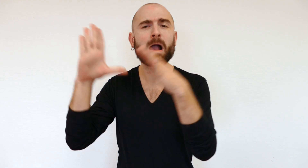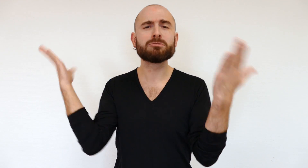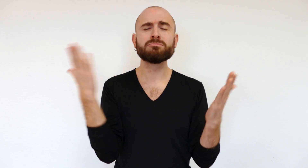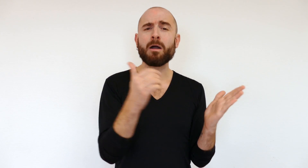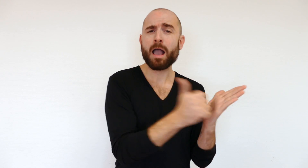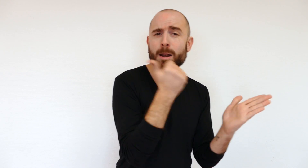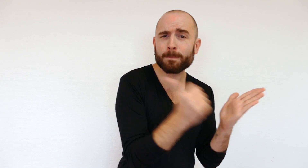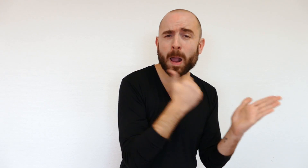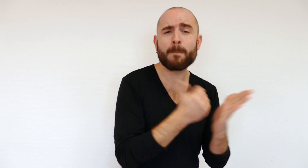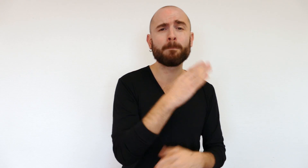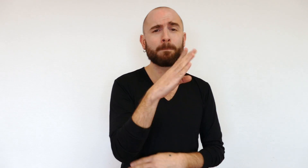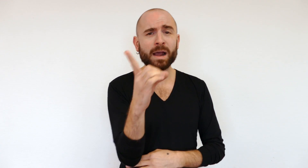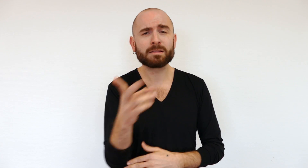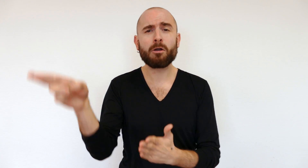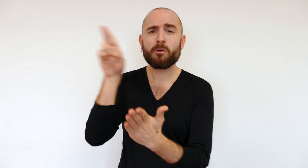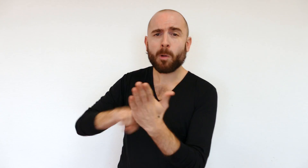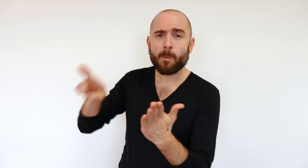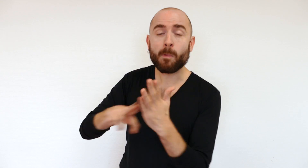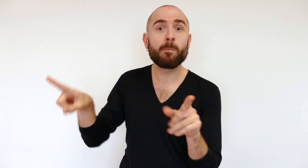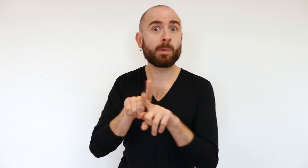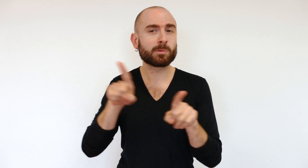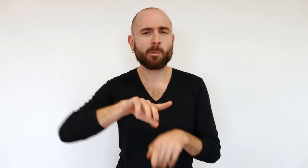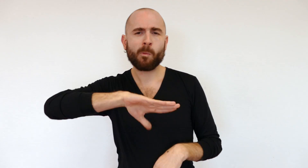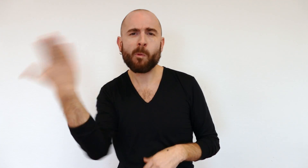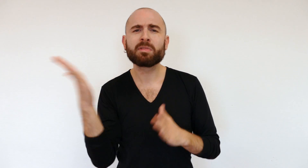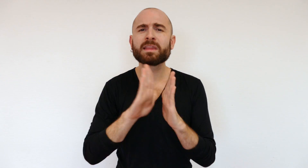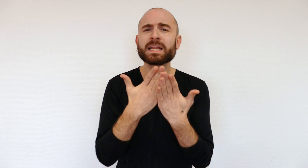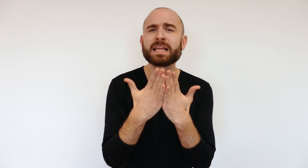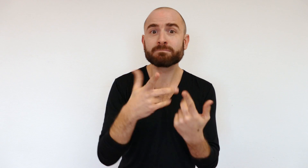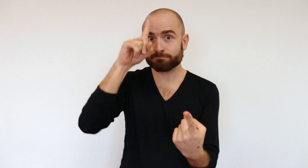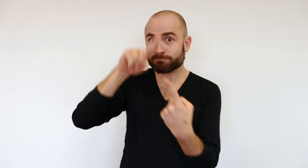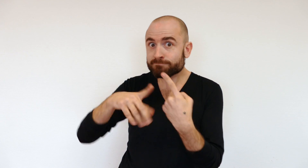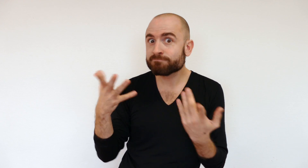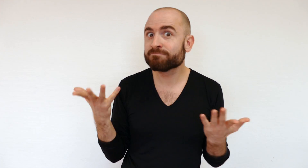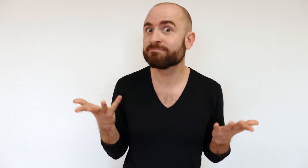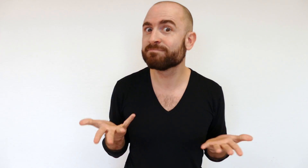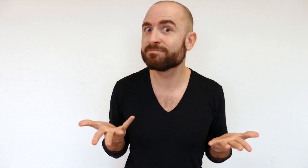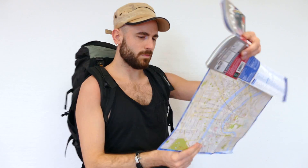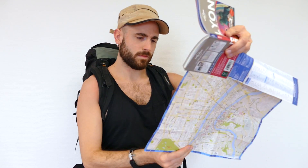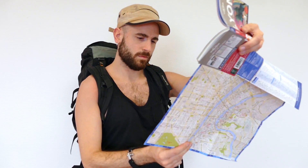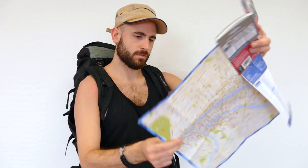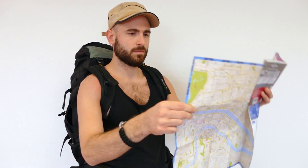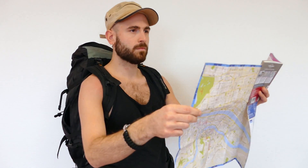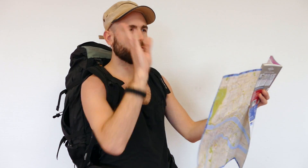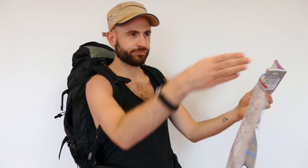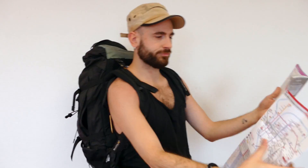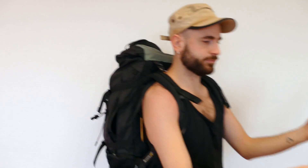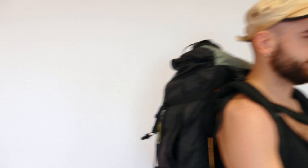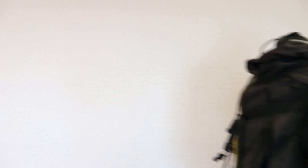des albums, des BD, des romans ! Et aussi des livres pour... voyager,